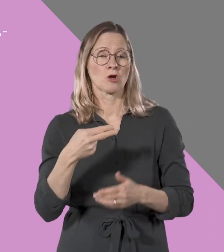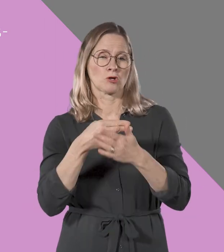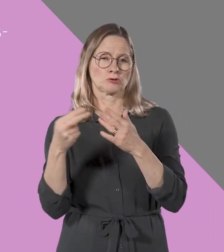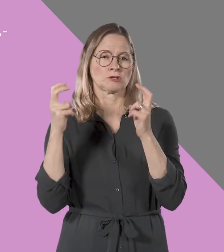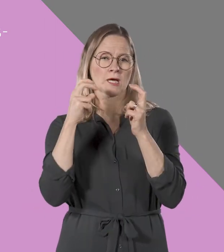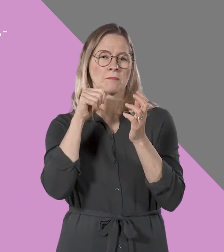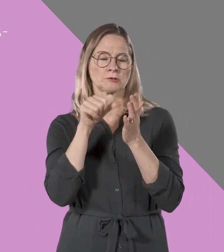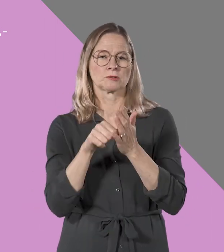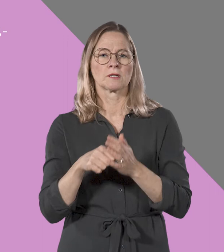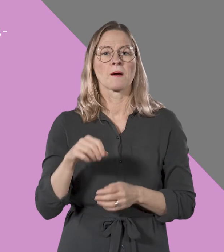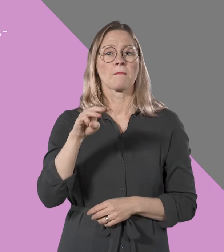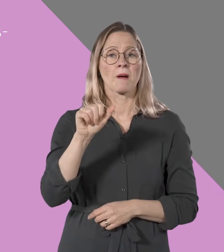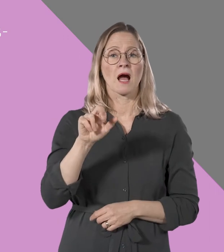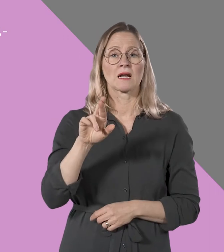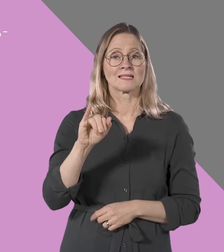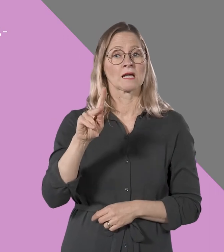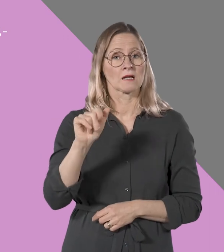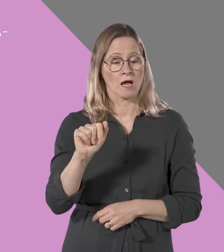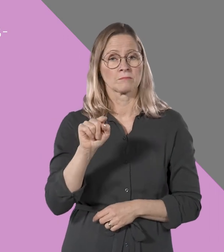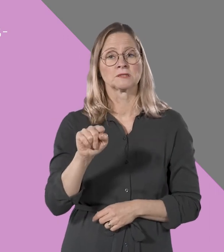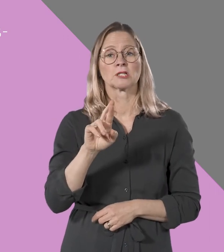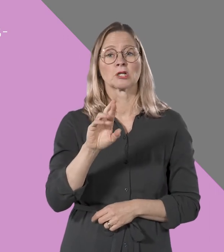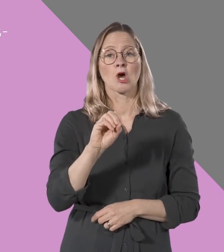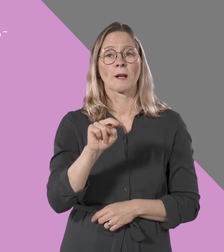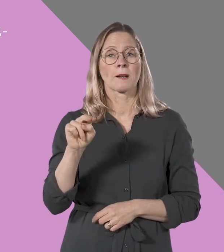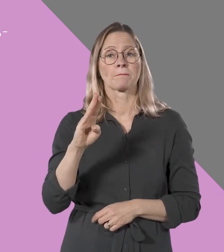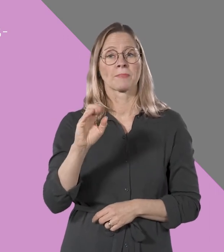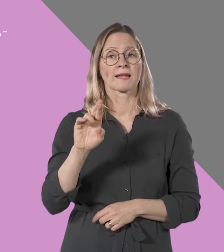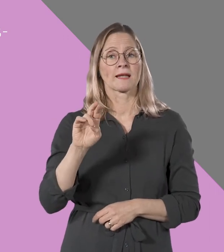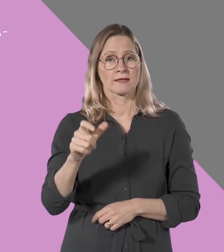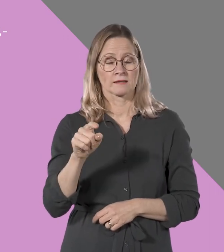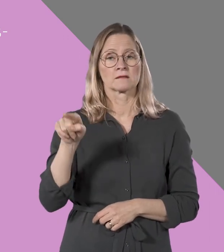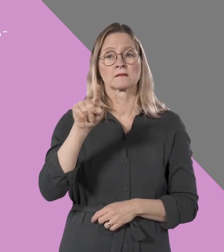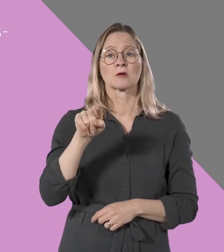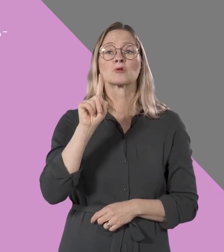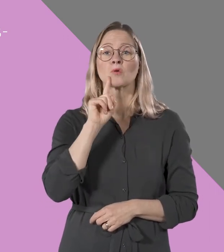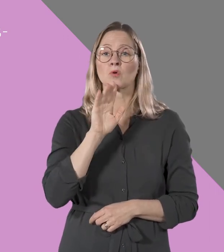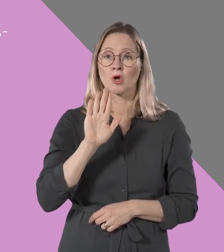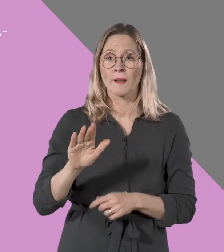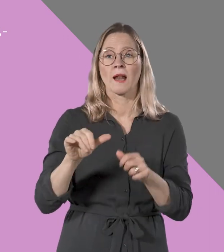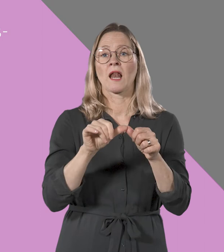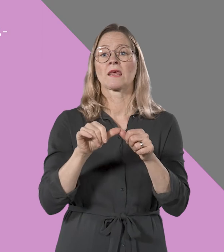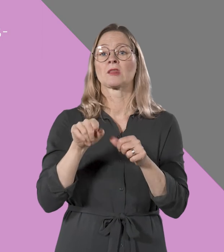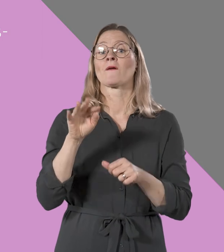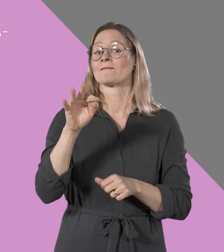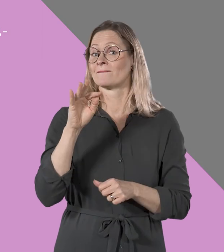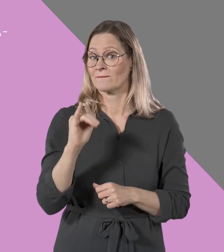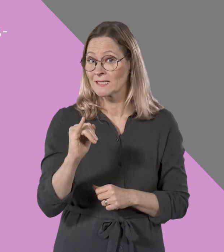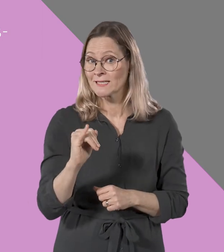osoitteesta marika.ronnberg@kuurojenliitto.fi